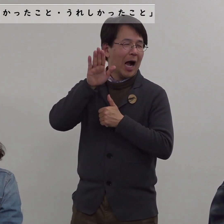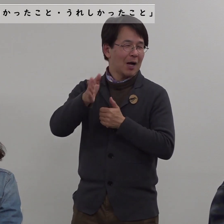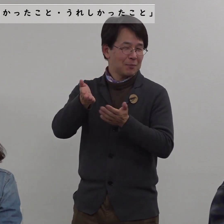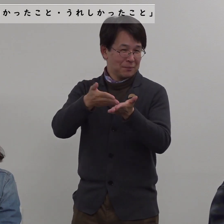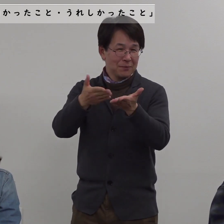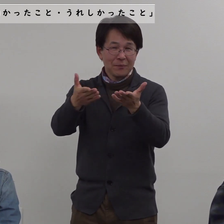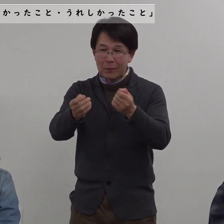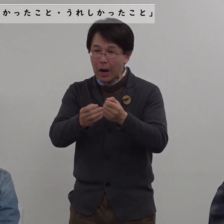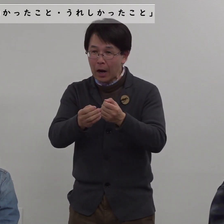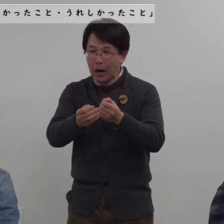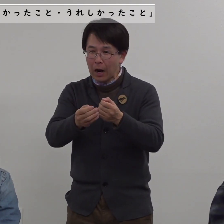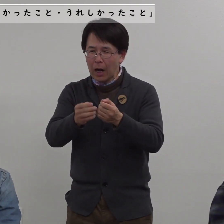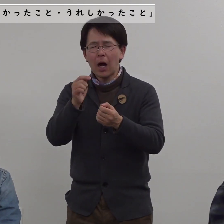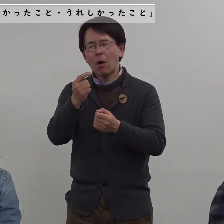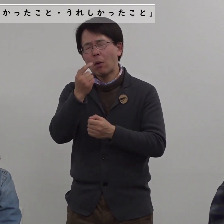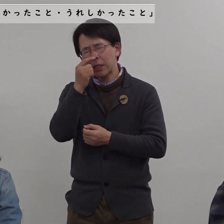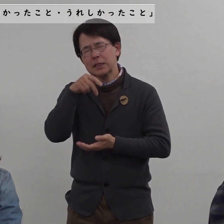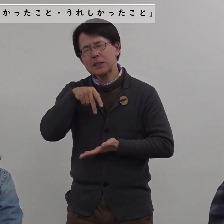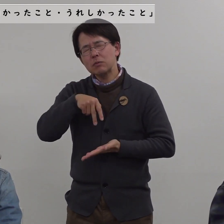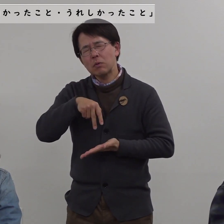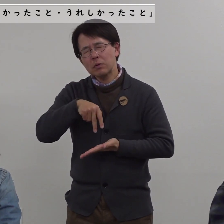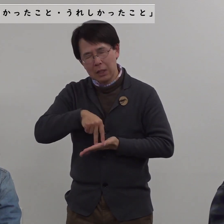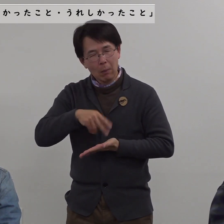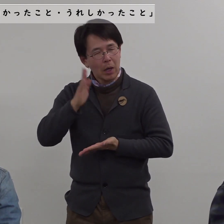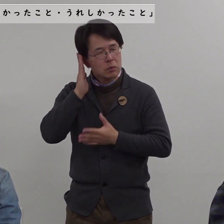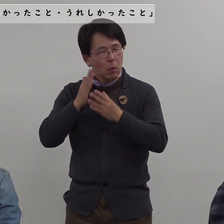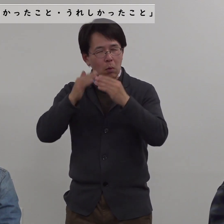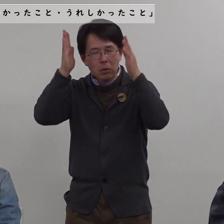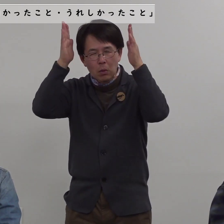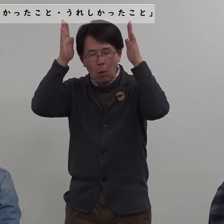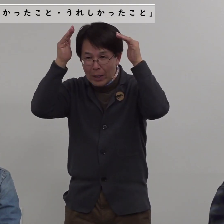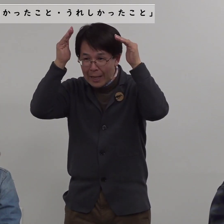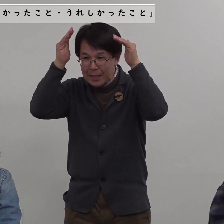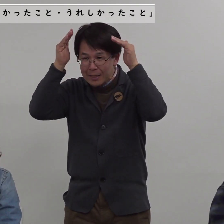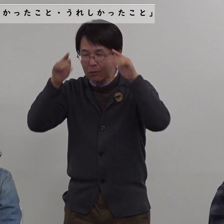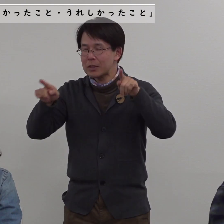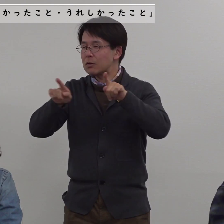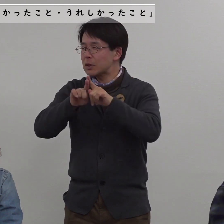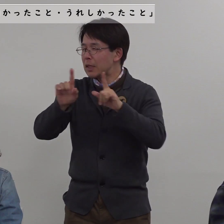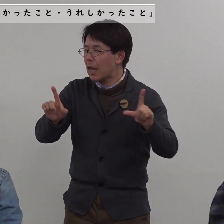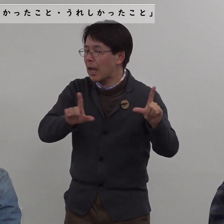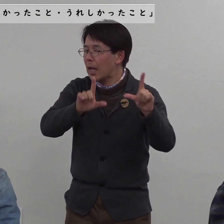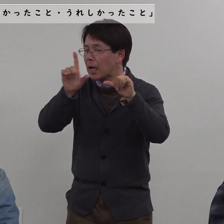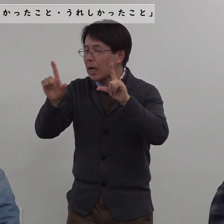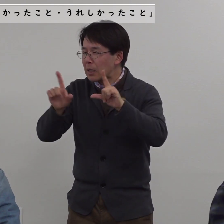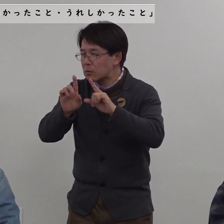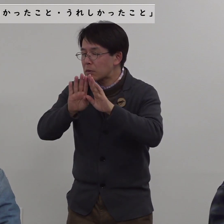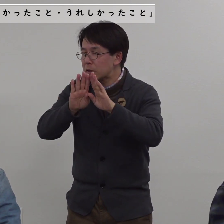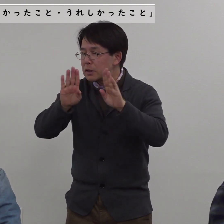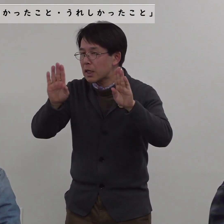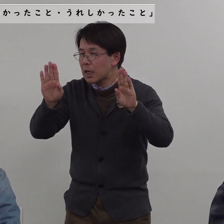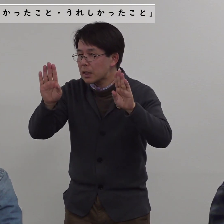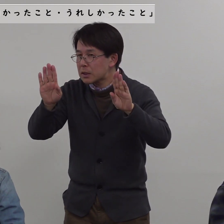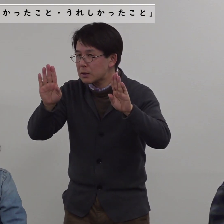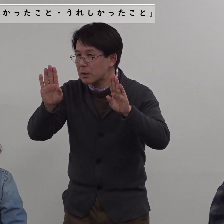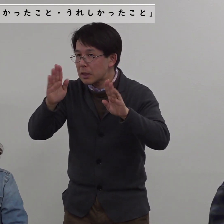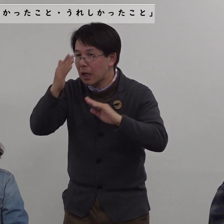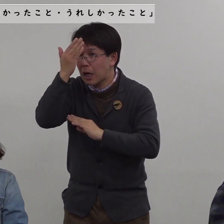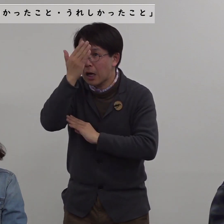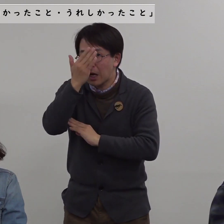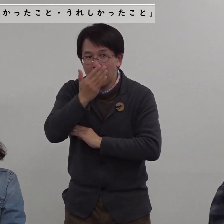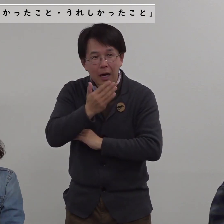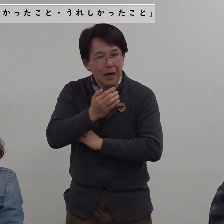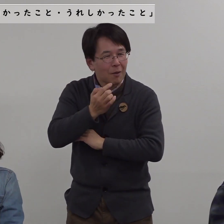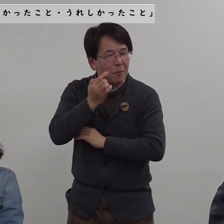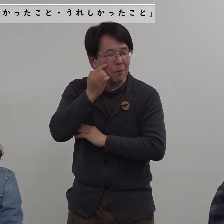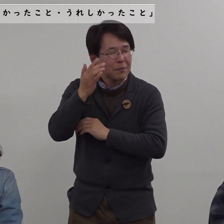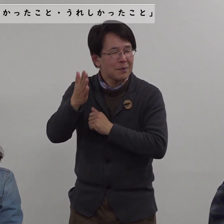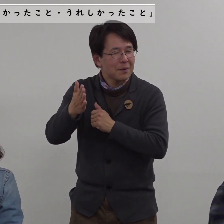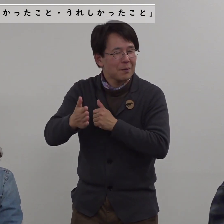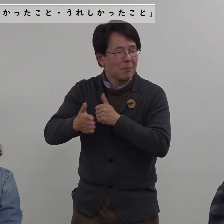まさにそれが私にとっては聴導犬と生活をしてみて初めて知った本当に助けてもらってることなんですね